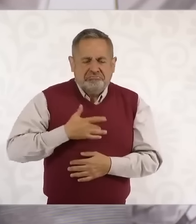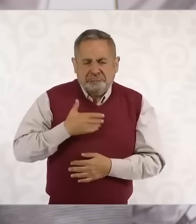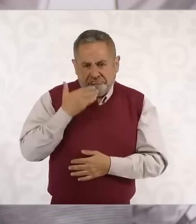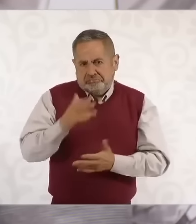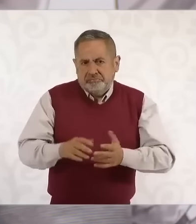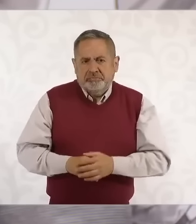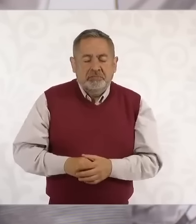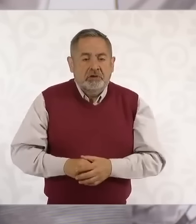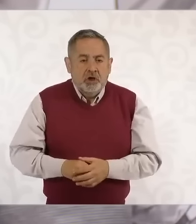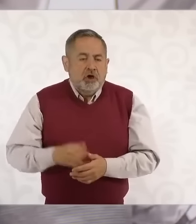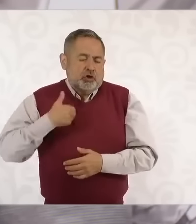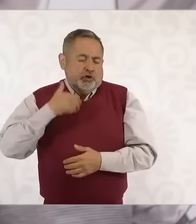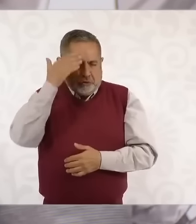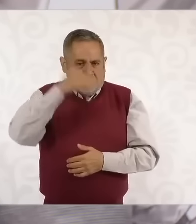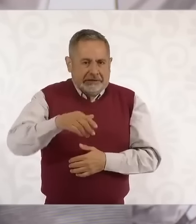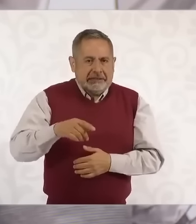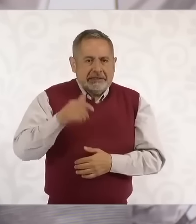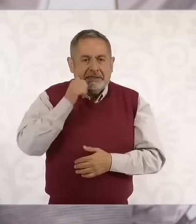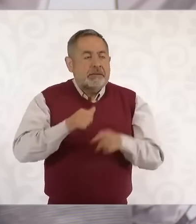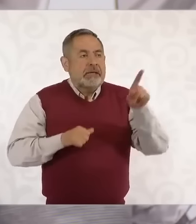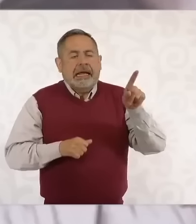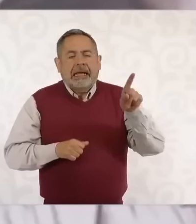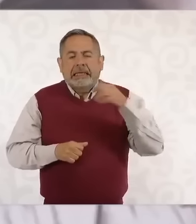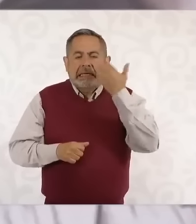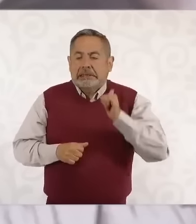por supuesto, cuando hay una revisión, pues hay quien quiere sacar más ventaja. Habrá empresas